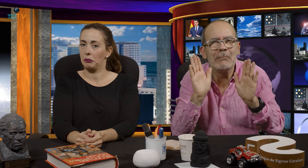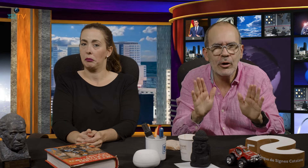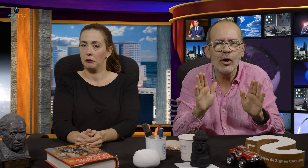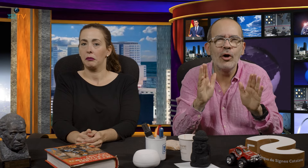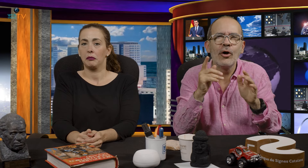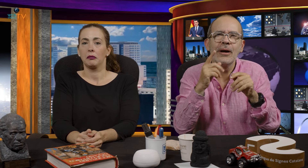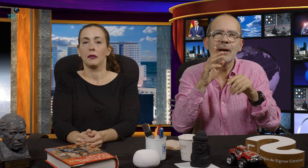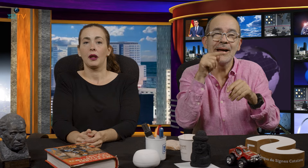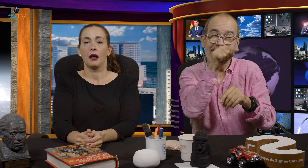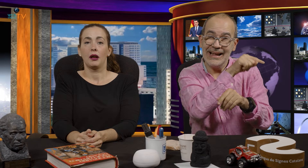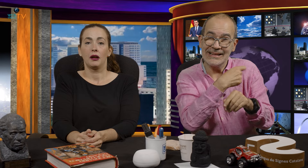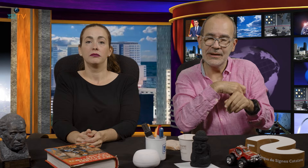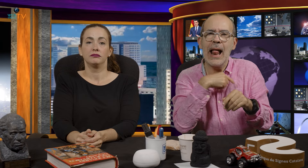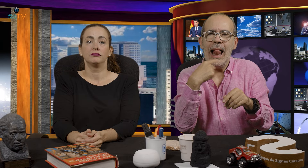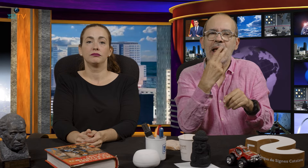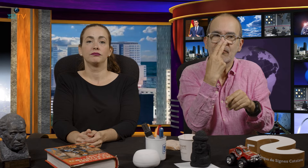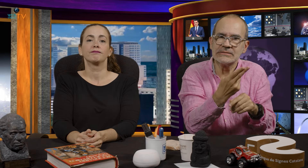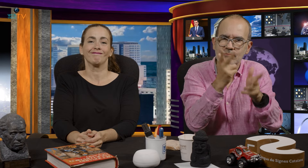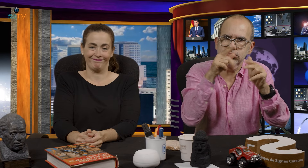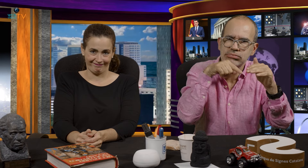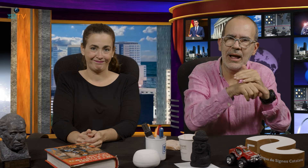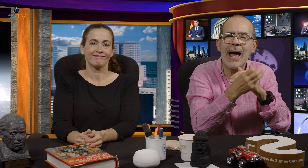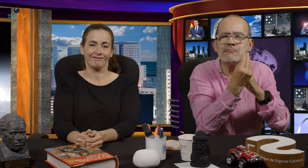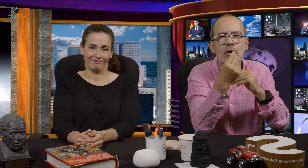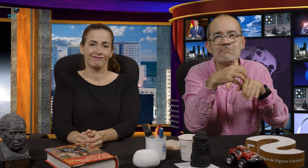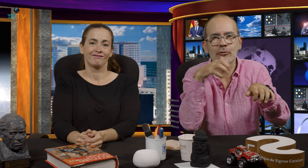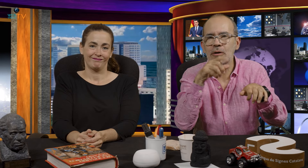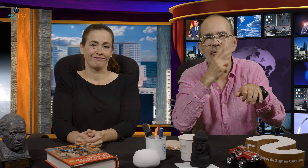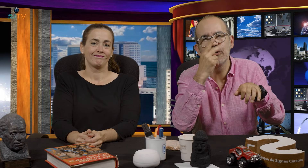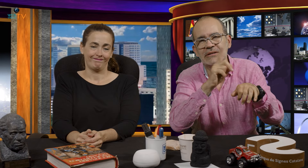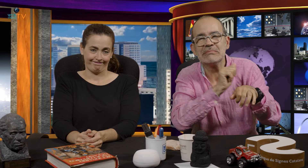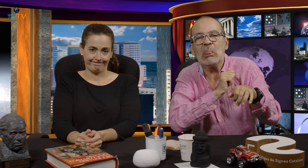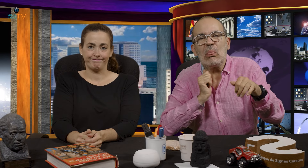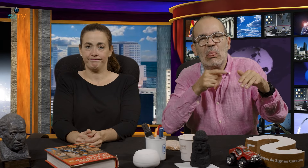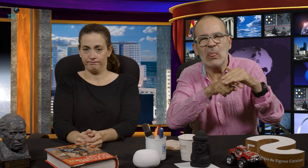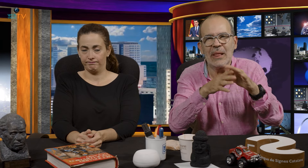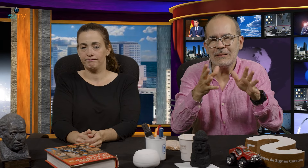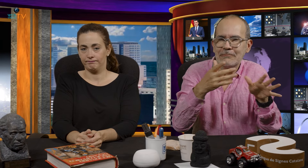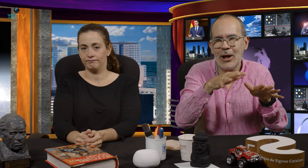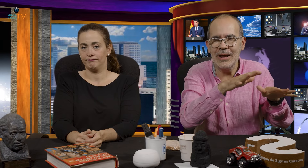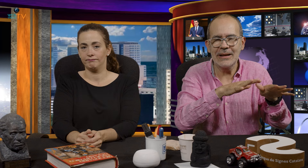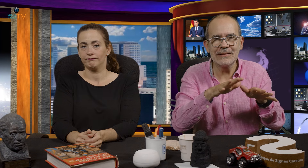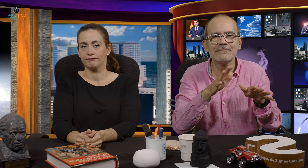Pero, en España, la mayoría de estos emplazamientos no permiten visitas, son privados.